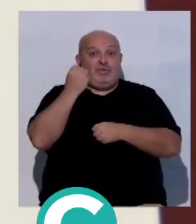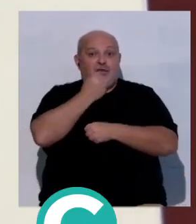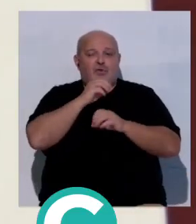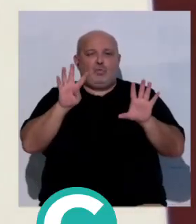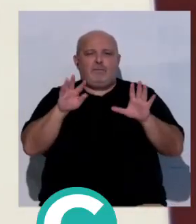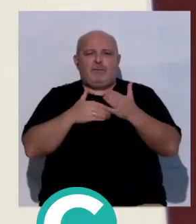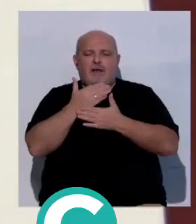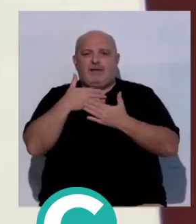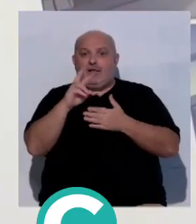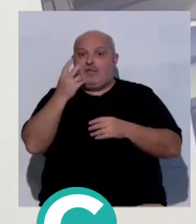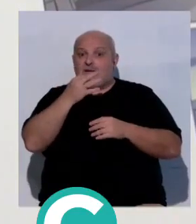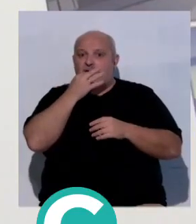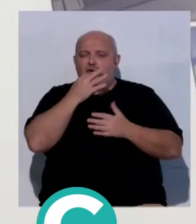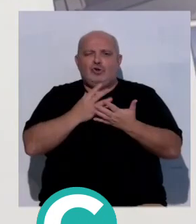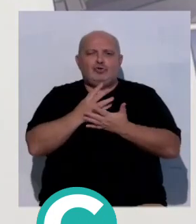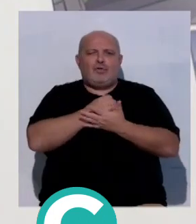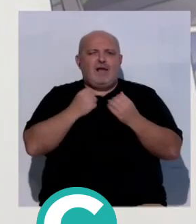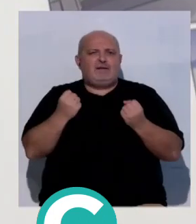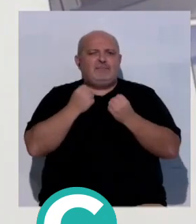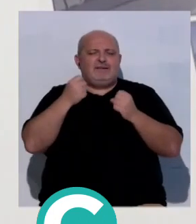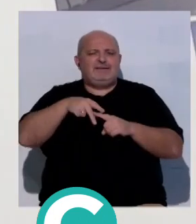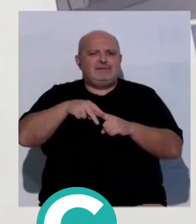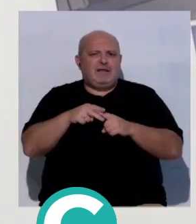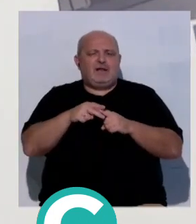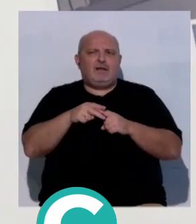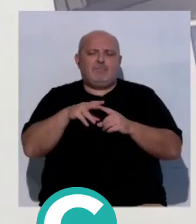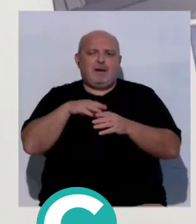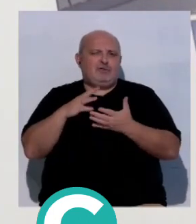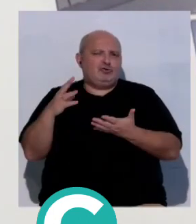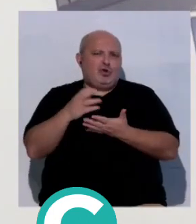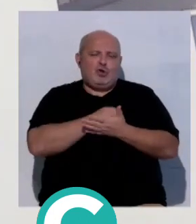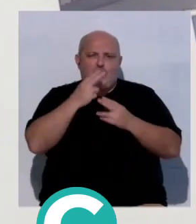mañana a 2 de la tarde todas las actividades y talleres serán para todos los públicos y